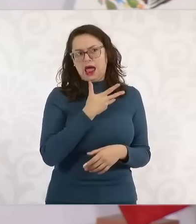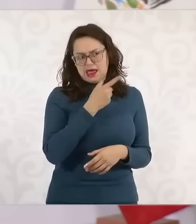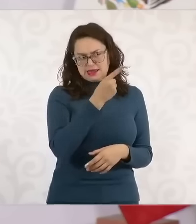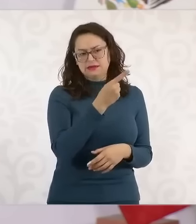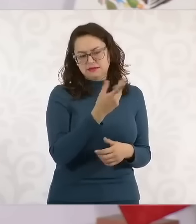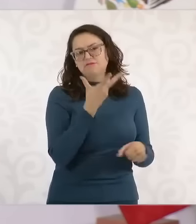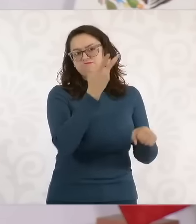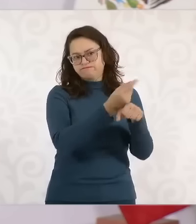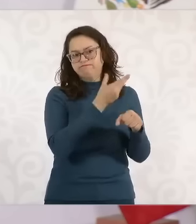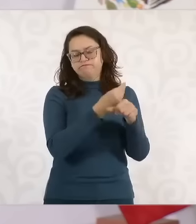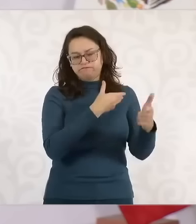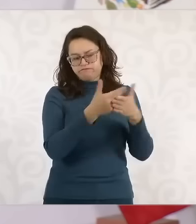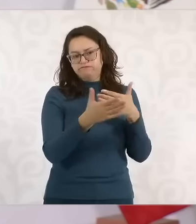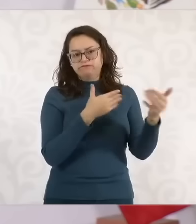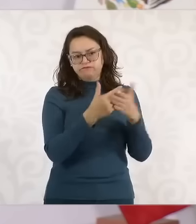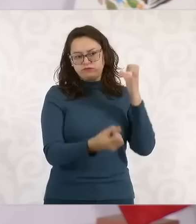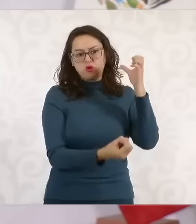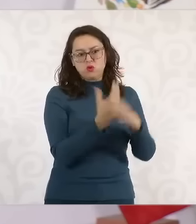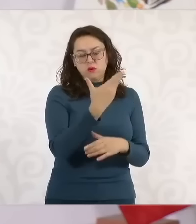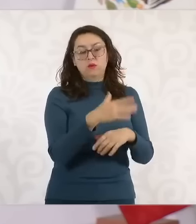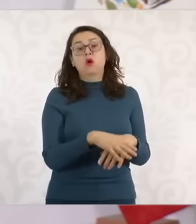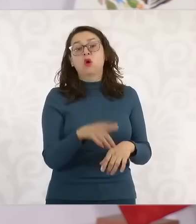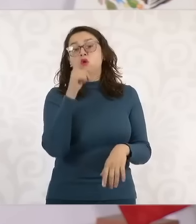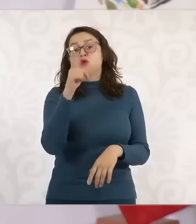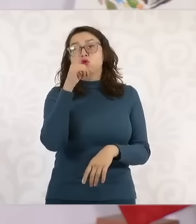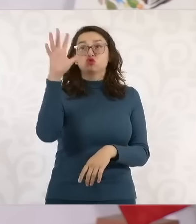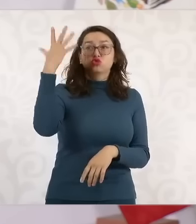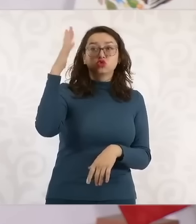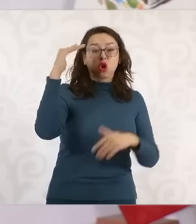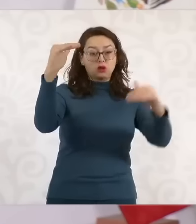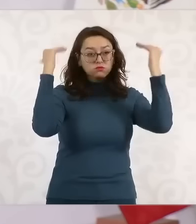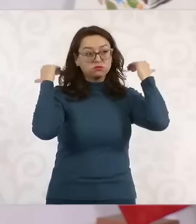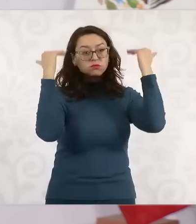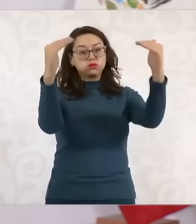e instalando plantas de paneles solares, instalando una planta de generación de biogas